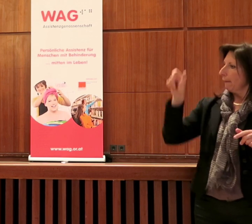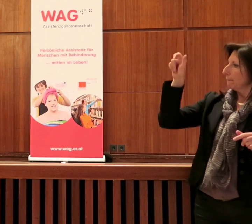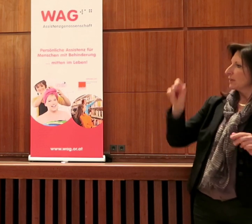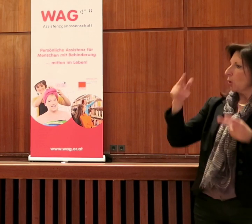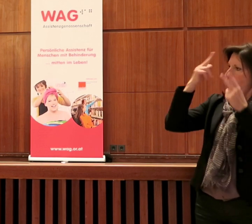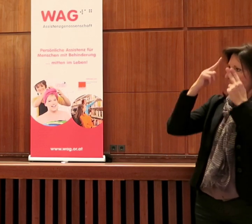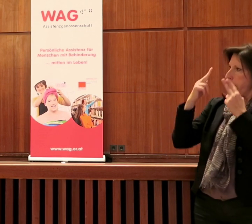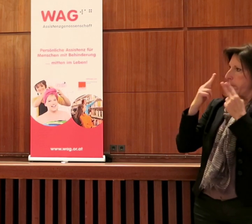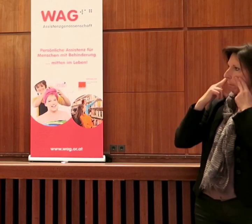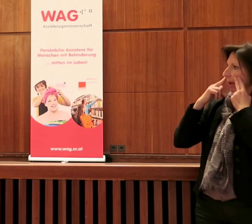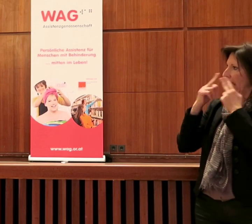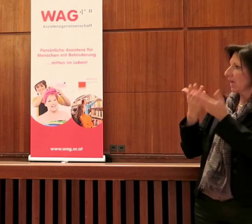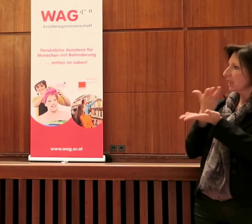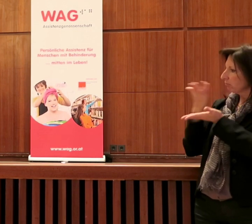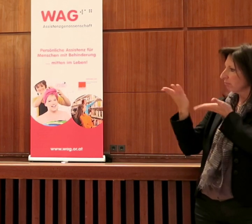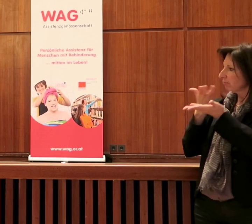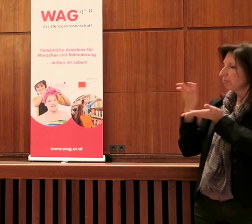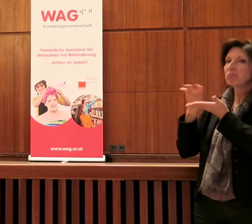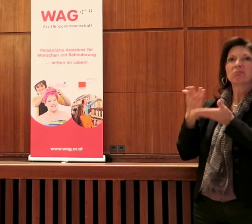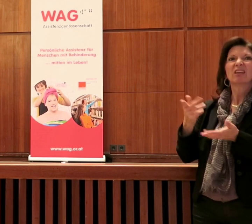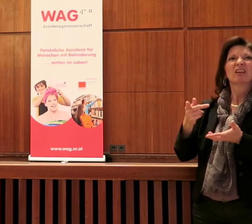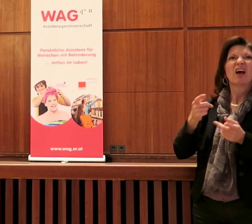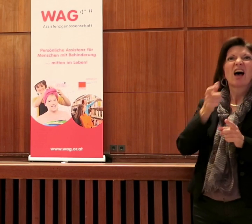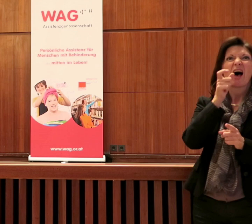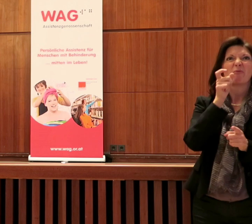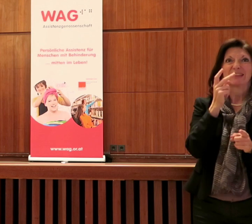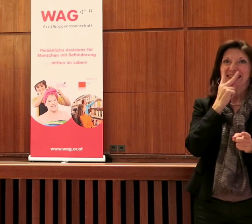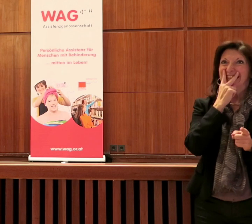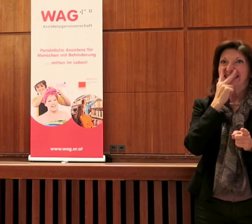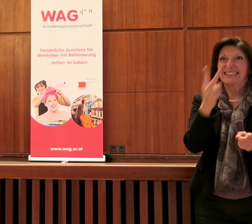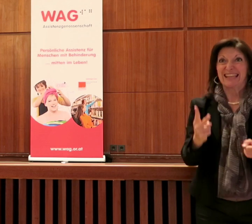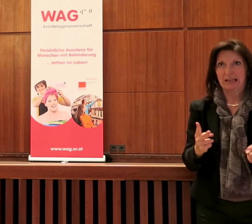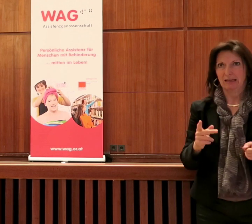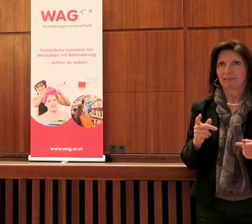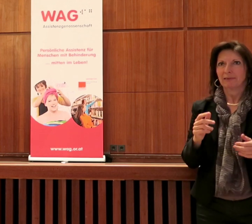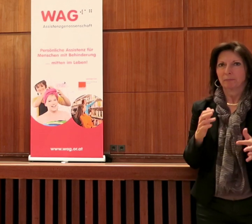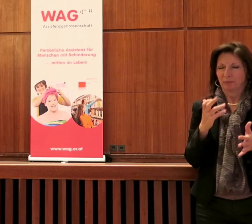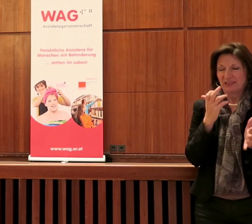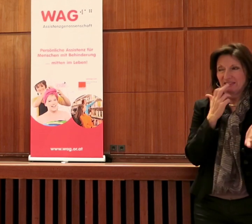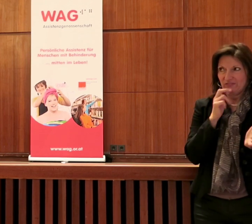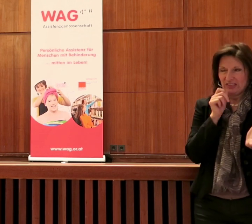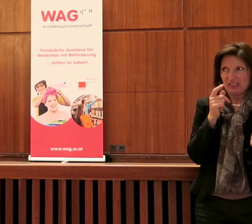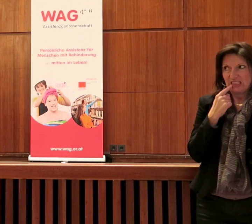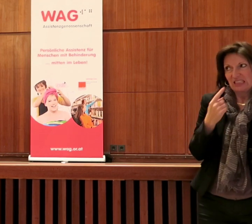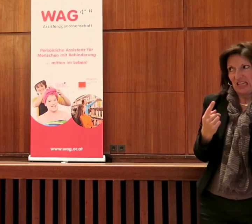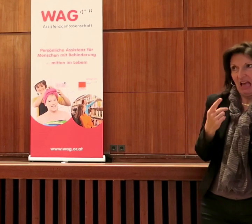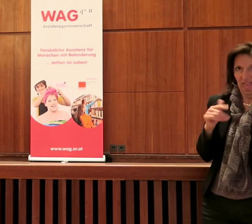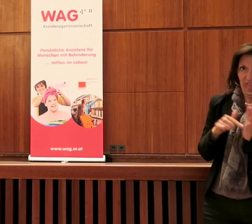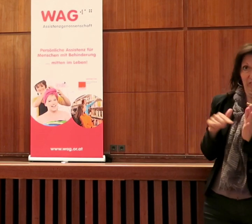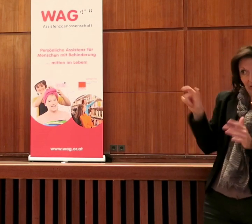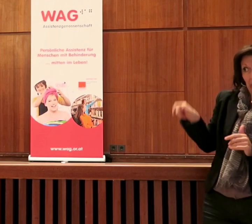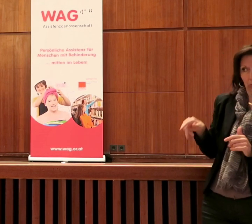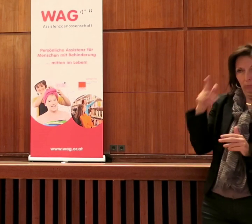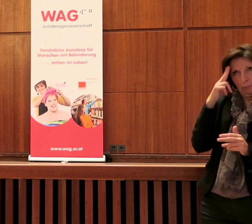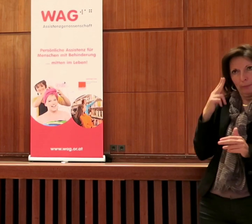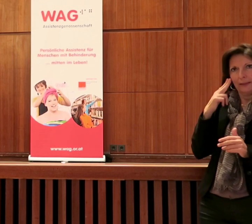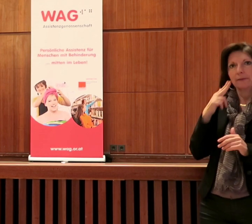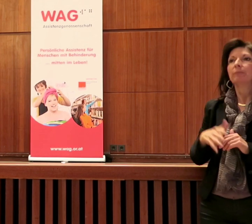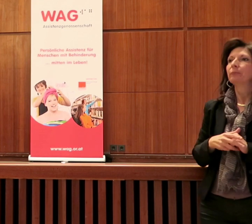Da geht man hin und möchte einen Fernseher kaufen und es ist unglaublich. "Sie wollen also einen Fernseh..."